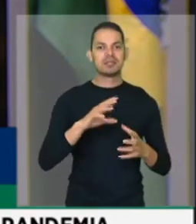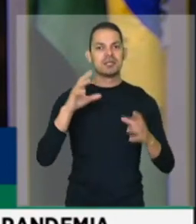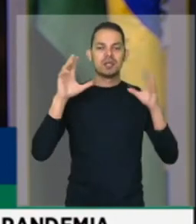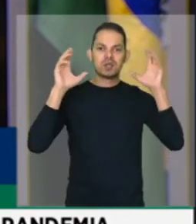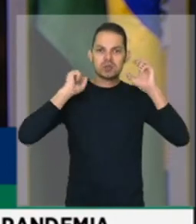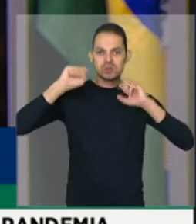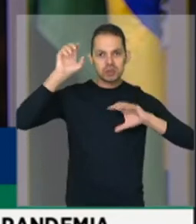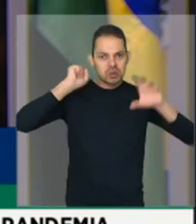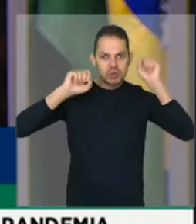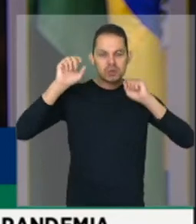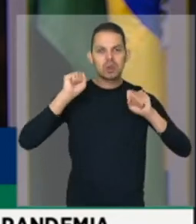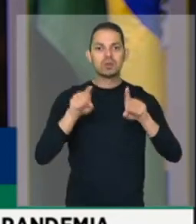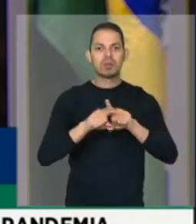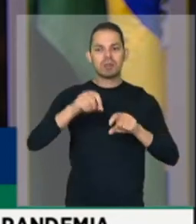A, SOM, ILUMINAÇÃO E NÓS PRECISAMOS, COMO LEGISLADORES,